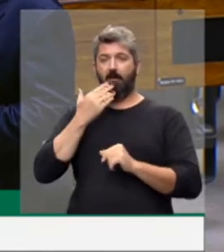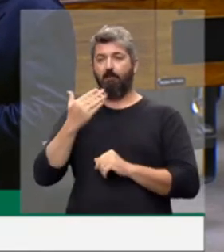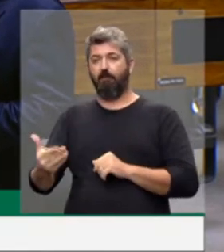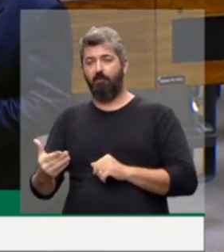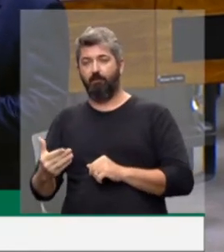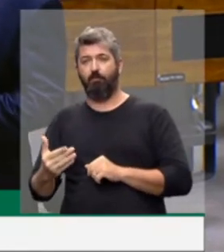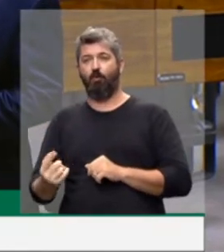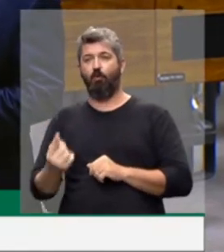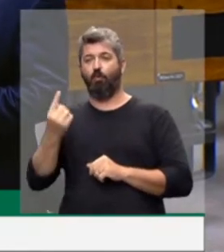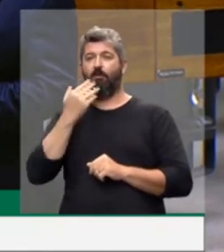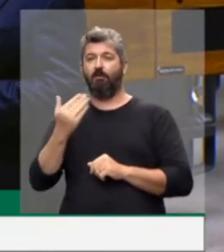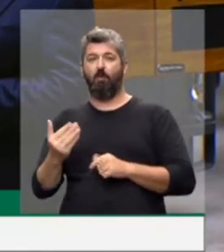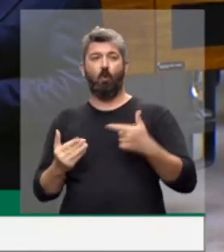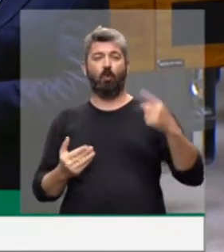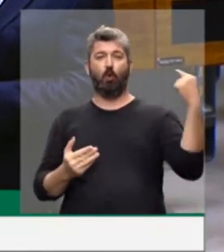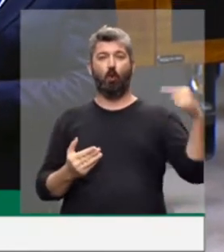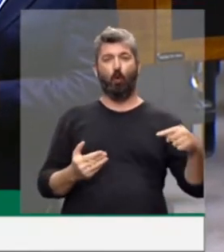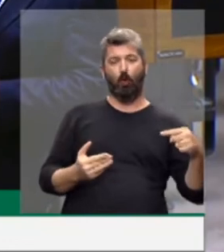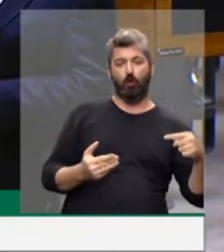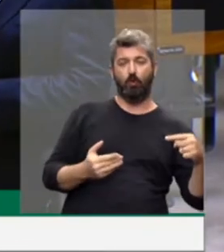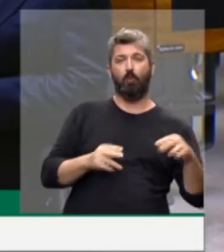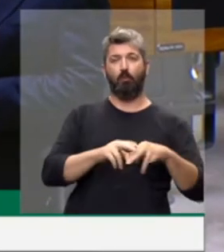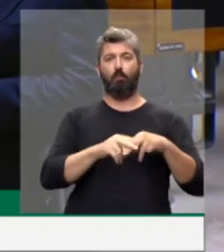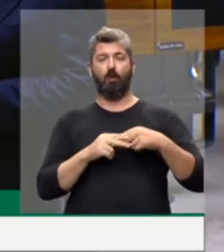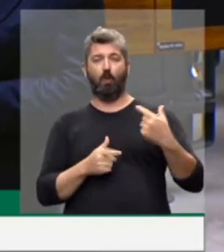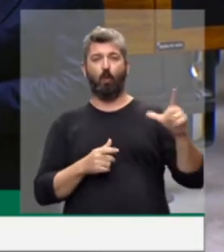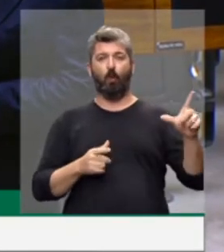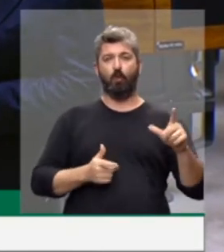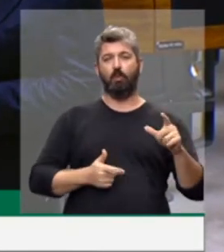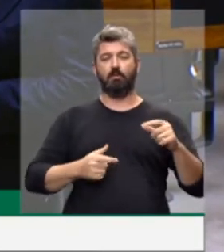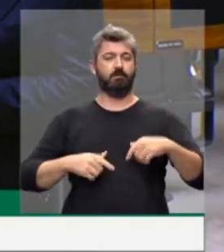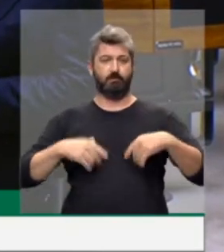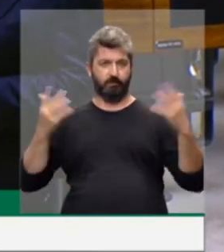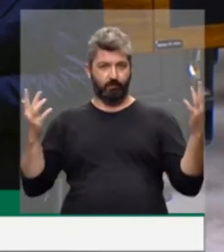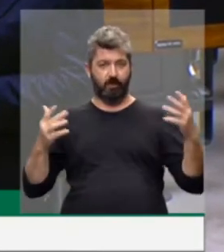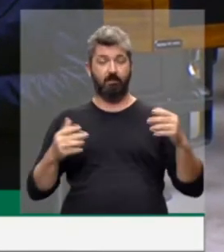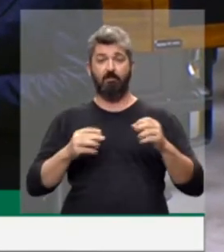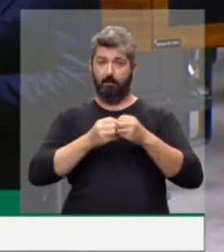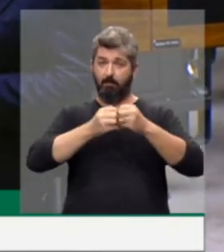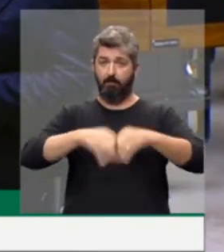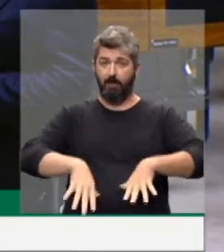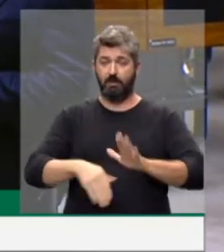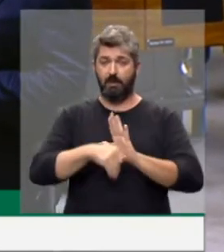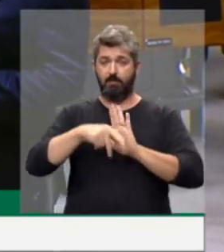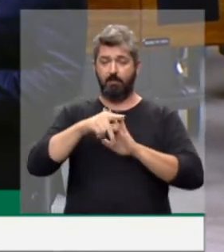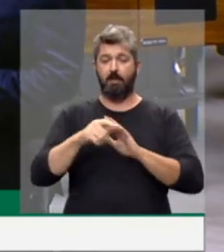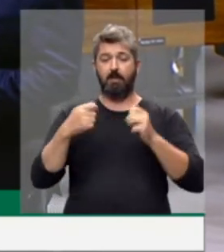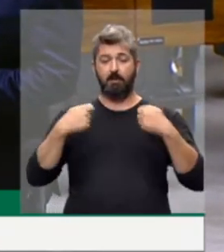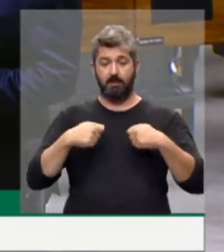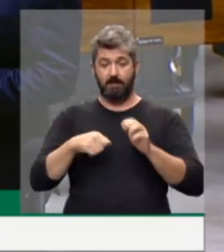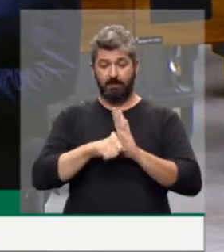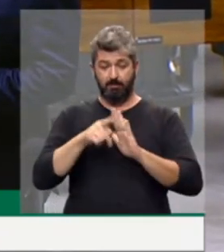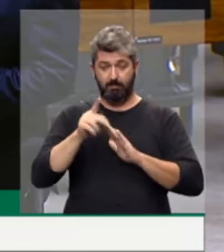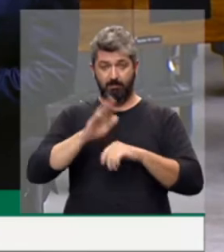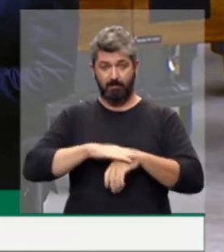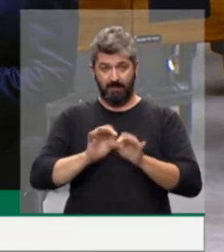PROVISÓRIA FOI FEITA DE UMA FORMA QUE CAUSA ESSE PROBLEMA, QUE TEM PARTIDO QUE VAI VOTAR A FAVOR POR UM MOTIVO E OUTRO PARTIDO QUE VAI VOTAR A FAVOR POR OUTRO MOTIVO E VOTAR